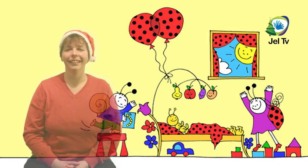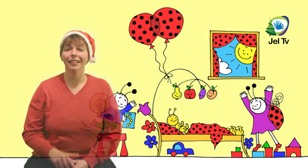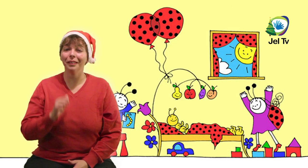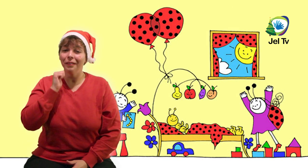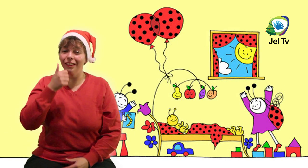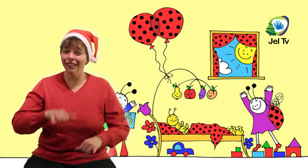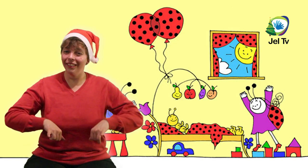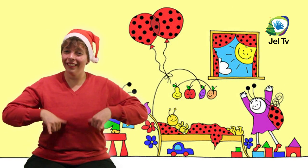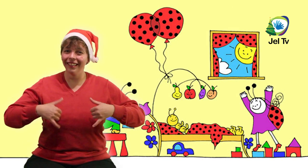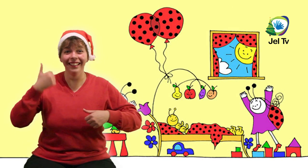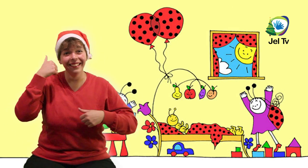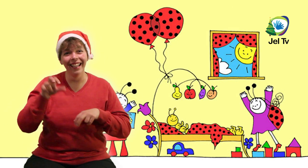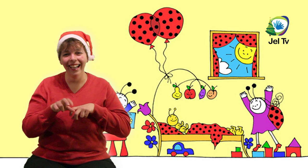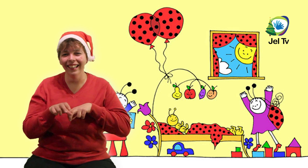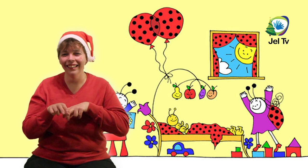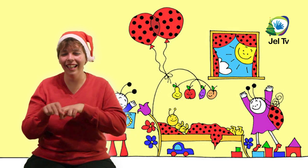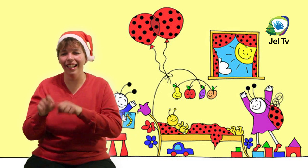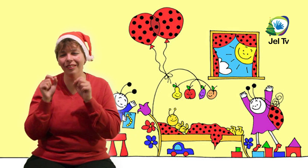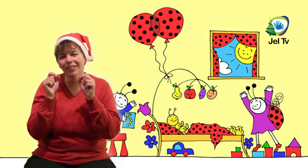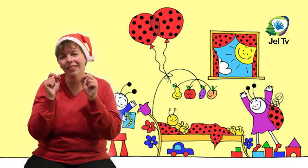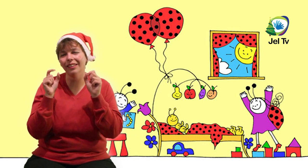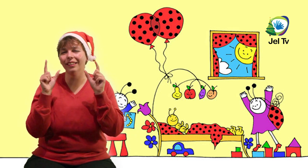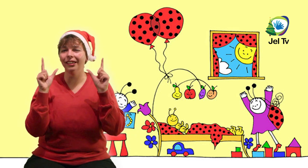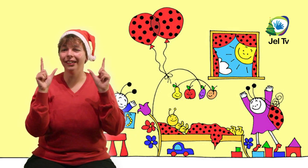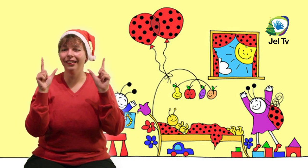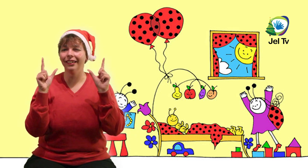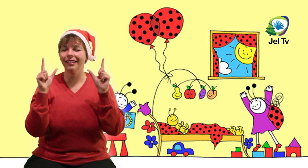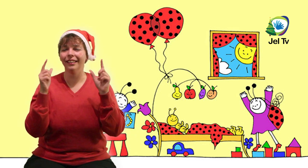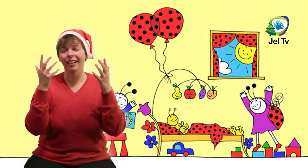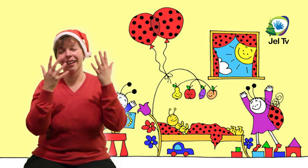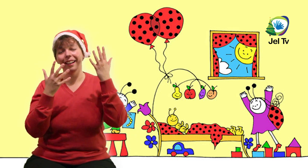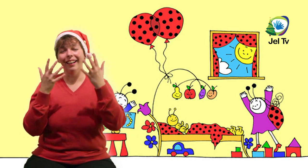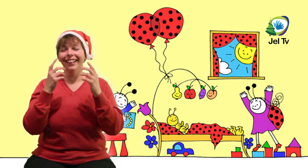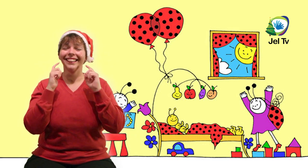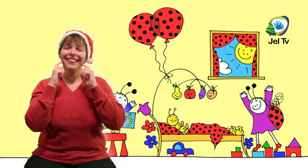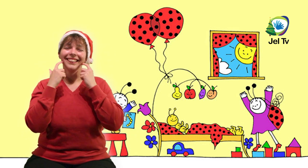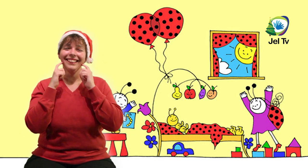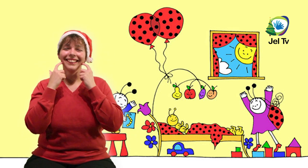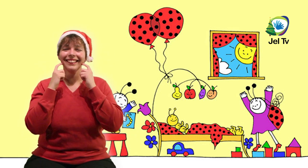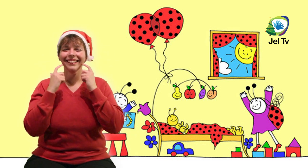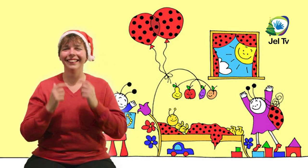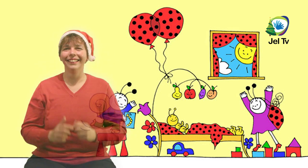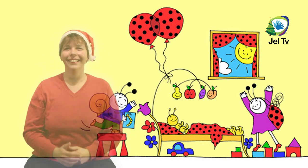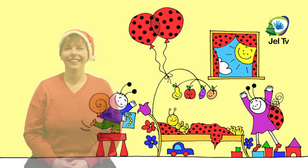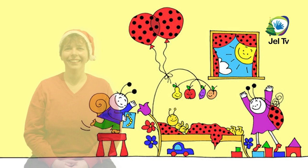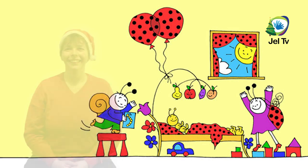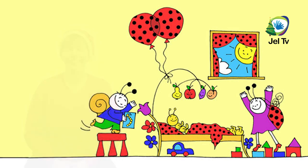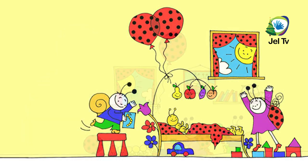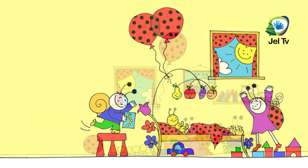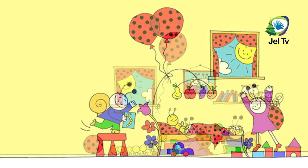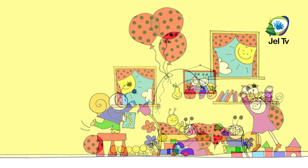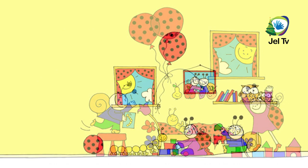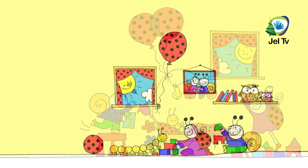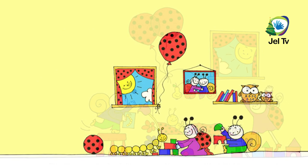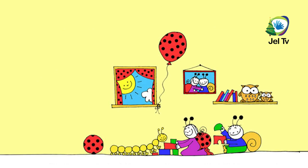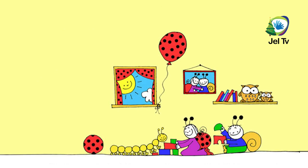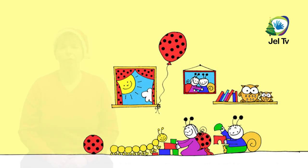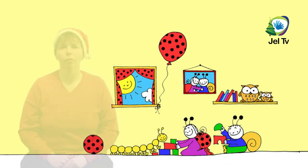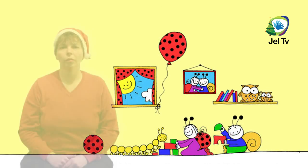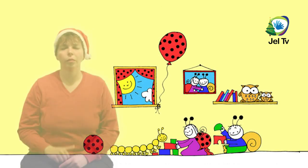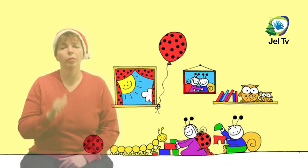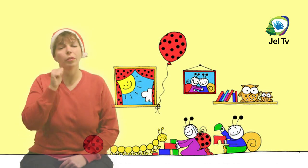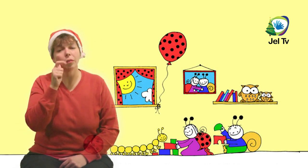Másnap reggel a százlábú kinyitotta a szemét, és bágyadtan rájuk mosolygott.